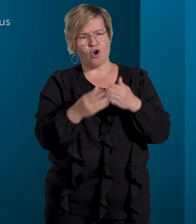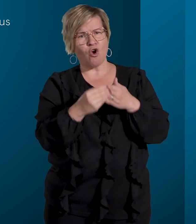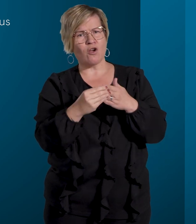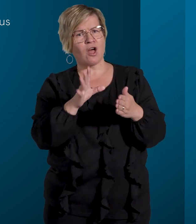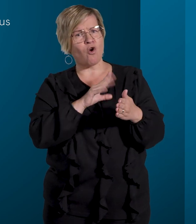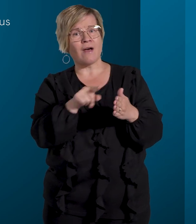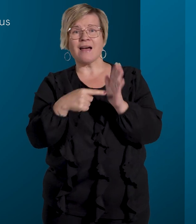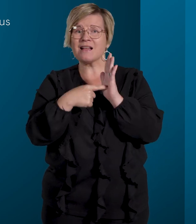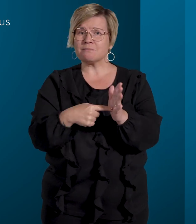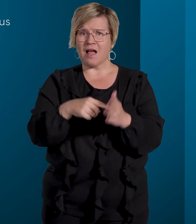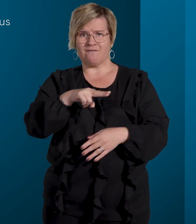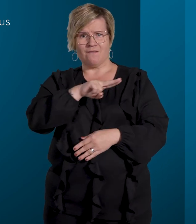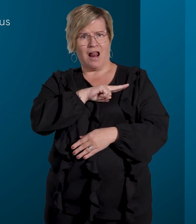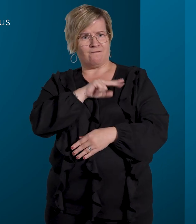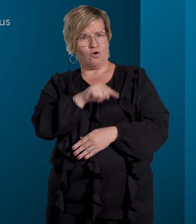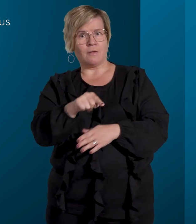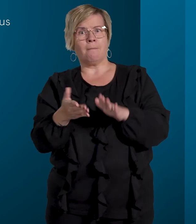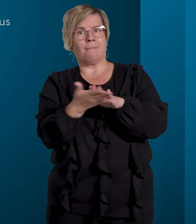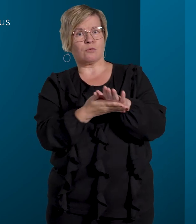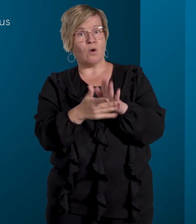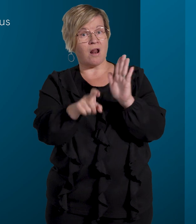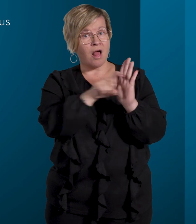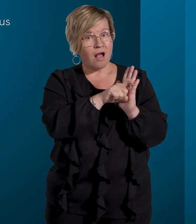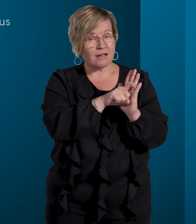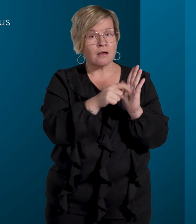Ohjeistuksiin sisältyvät sekä lakiin perustuvat velvoitteet, -